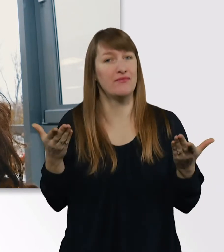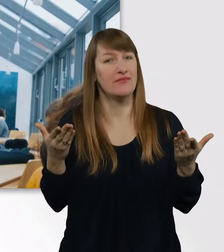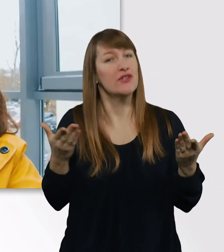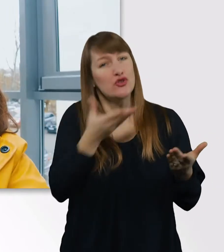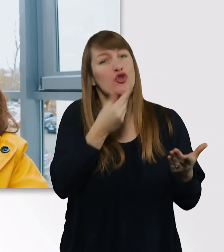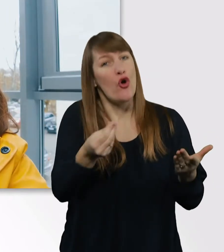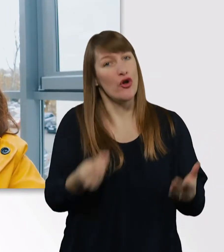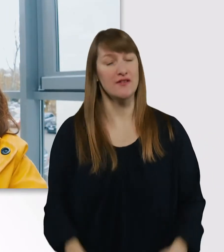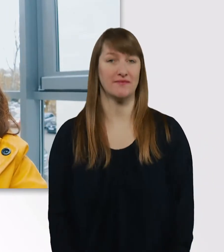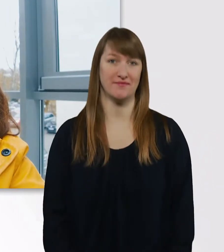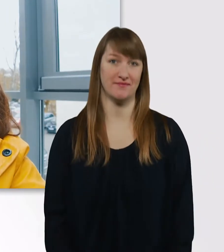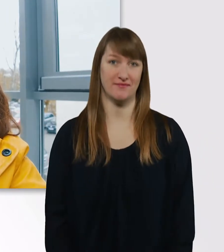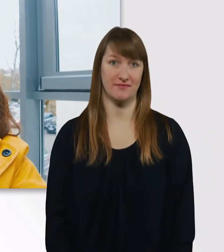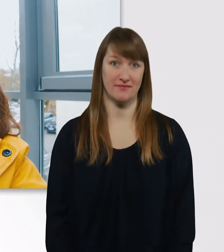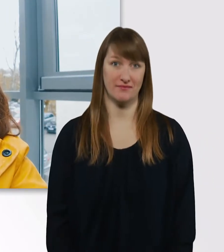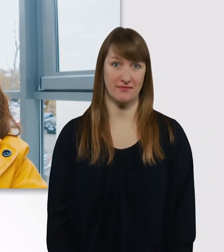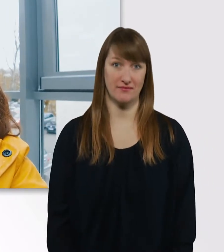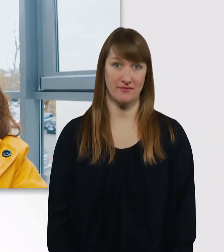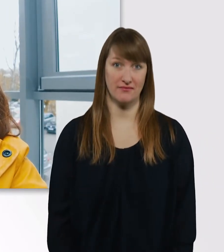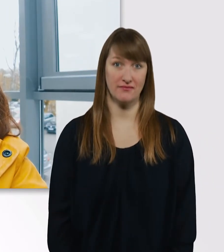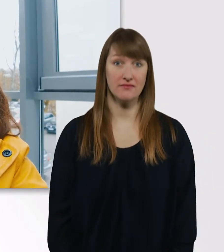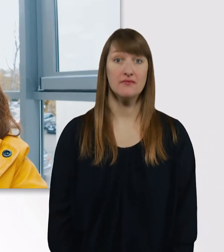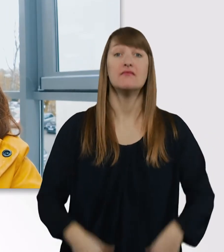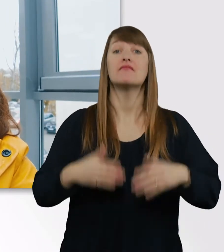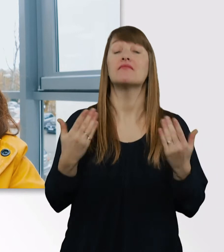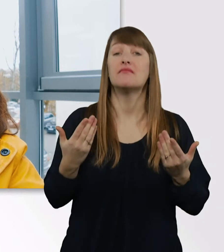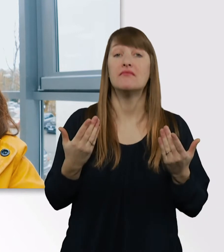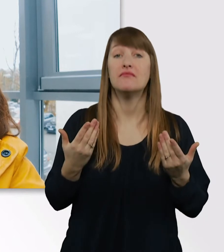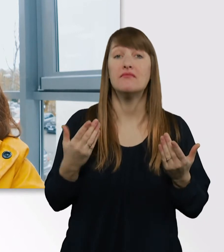Eves Tag startet immer mit einer Tasse Kaffee im Bett.